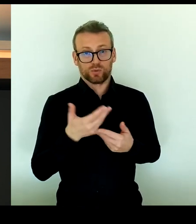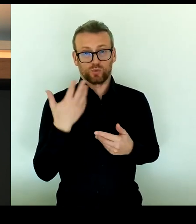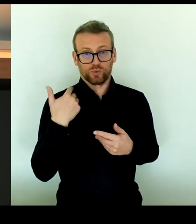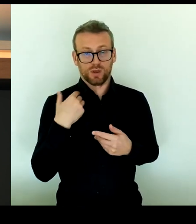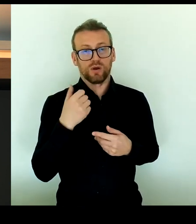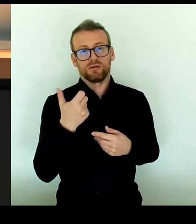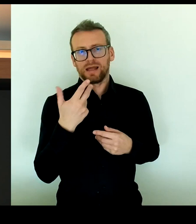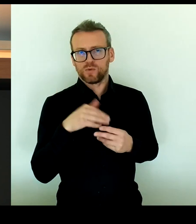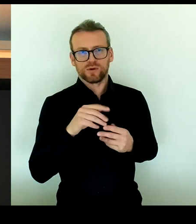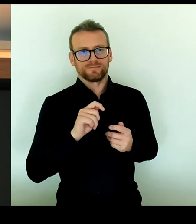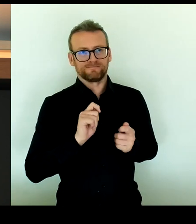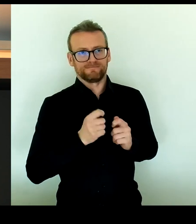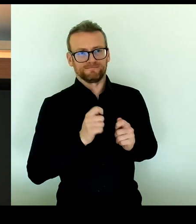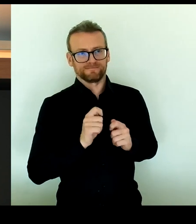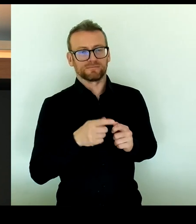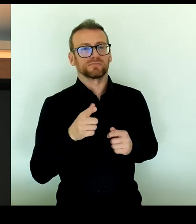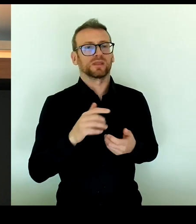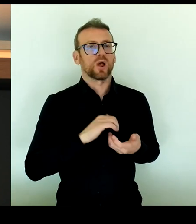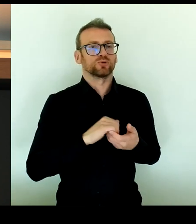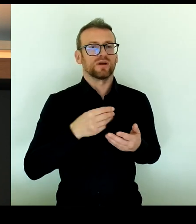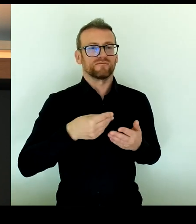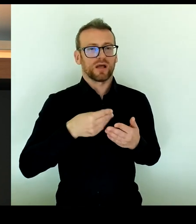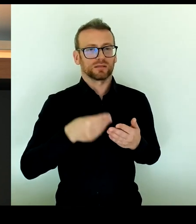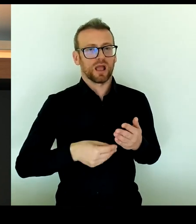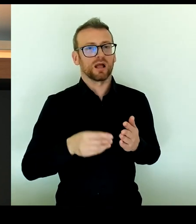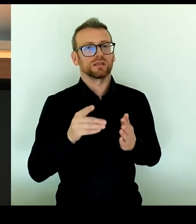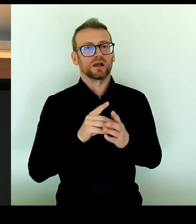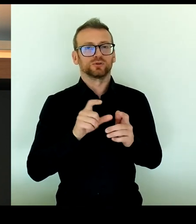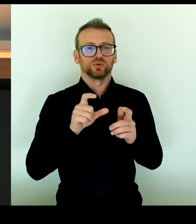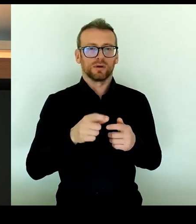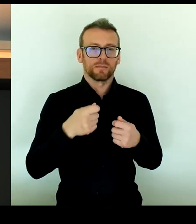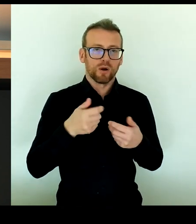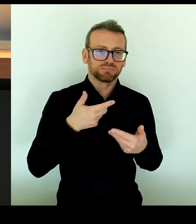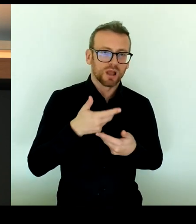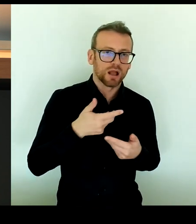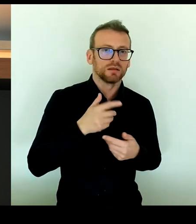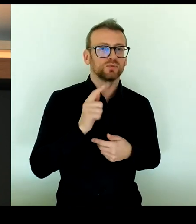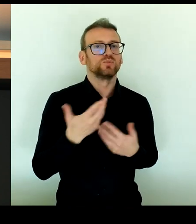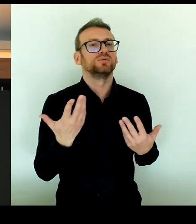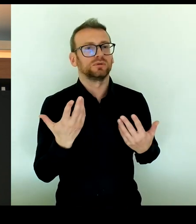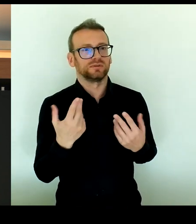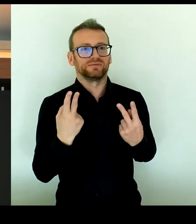Gestaltung der Zukunft zu bemühen. Aber vielleicht ist es gar nicht so schlecht, dass wir gerade